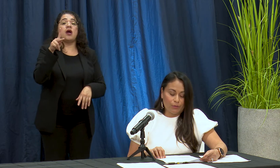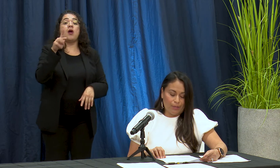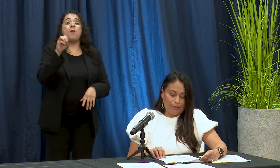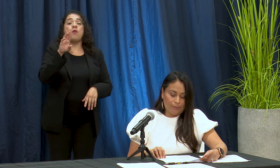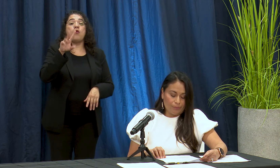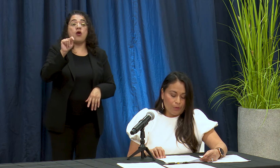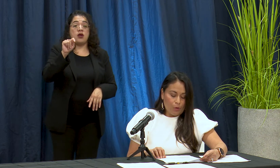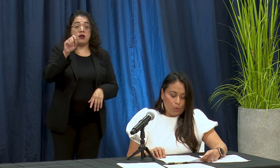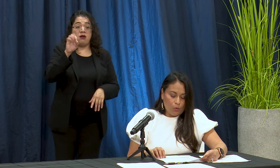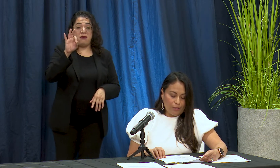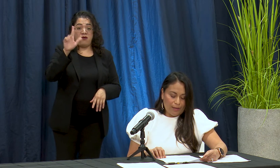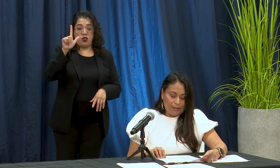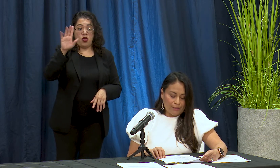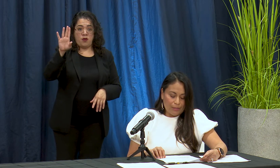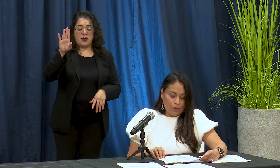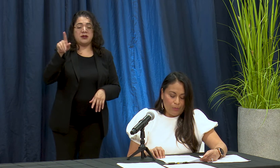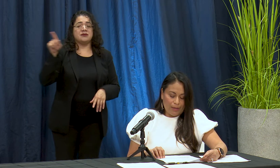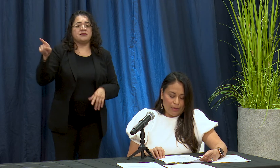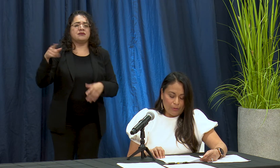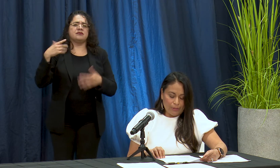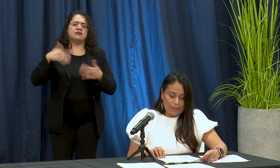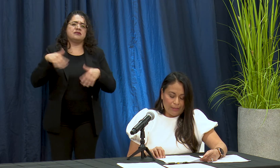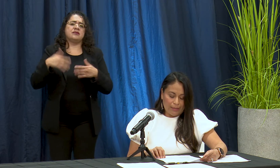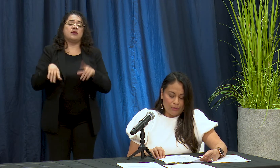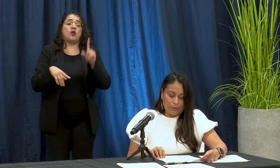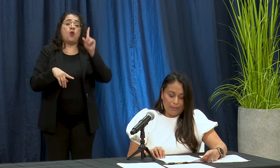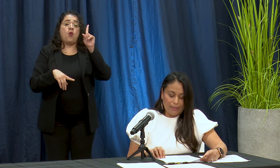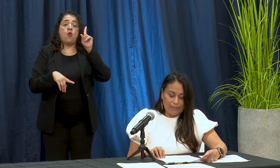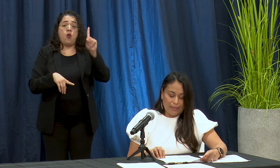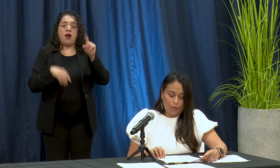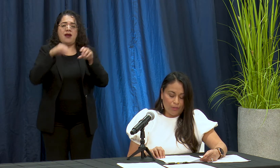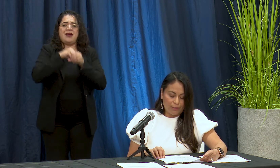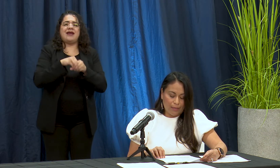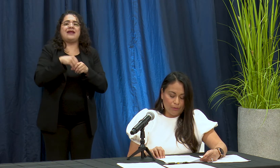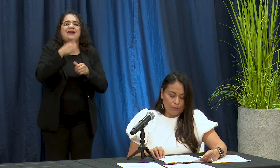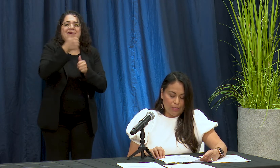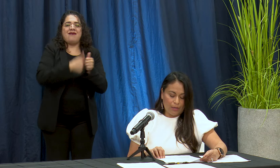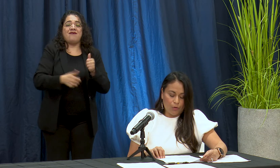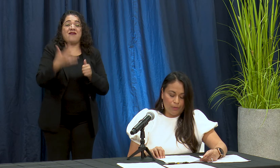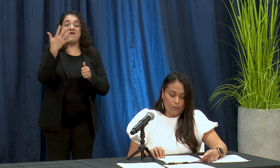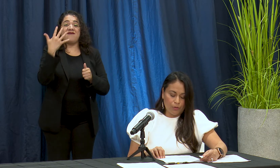ciudad uno de cada Cinco empleados de la ciudad estan connect ADO's al comércio